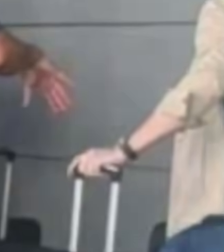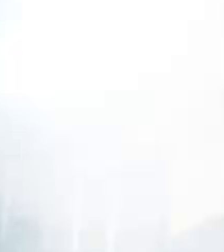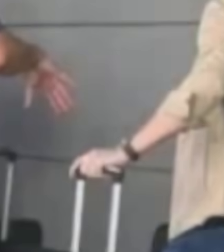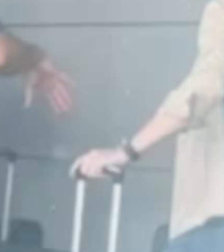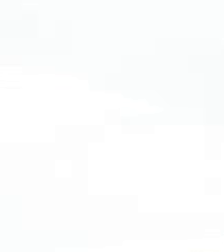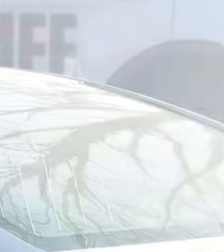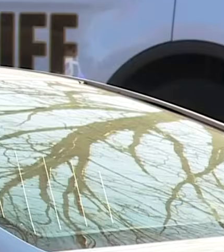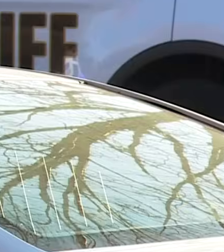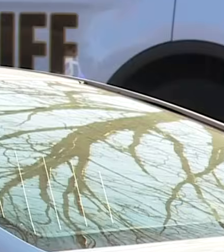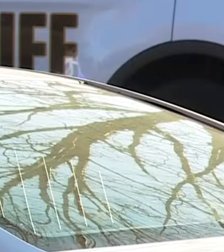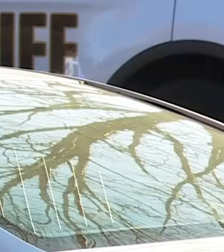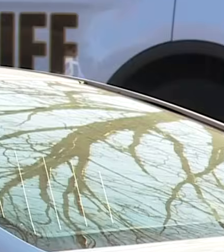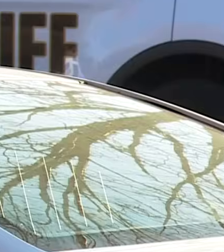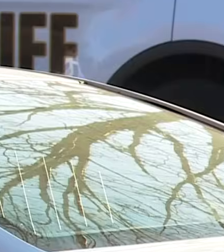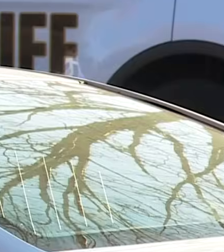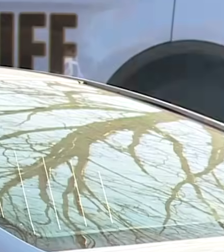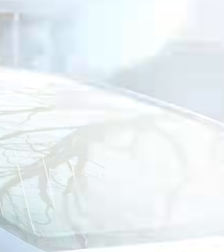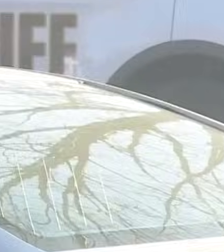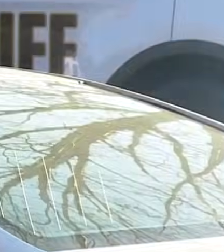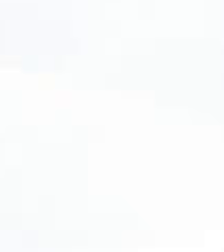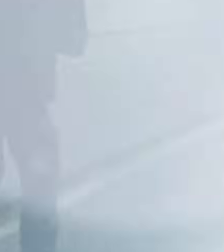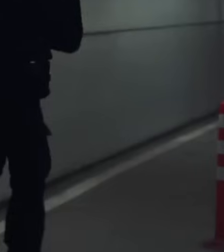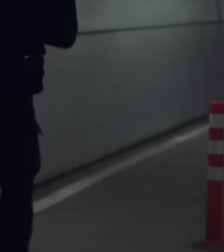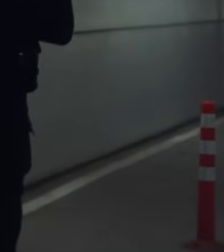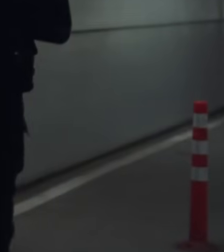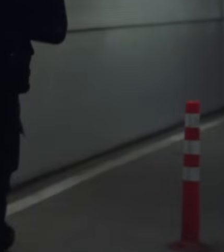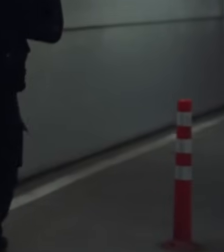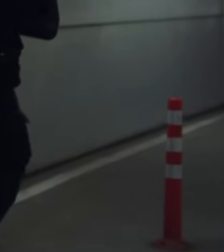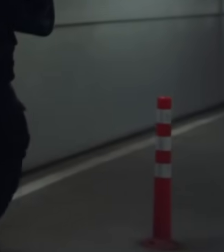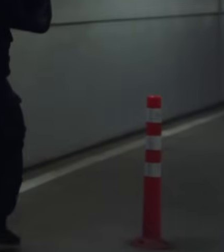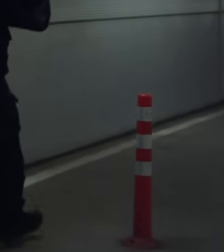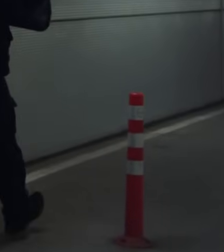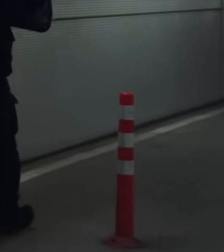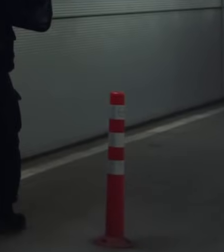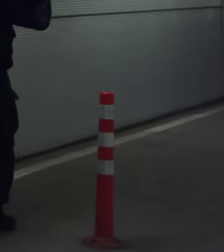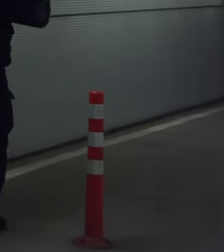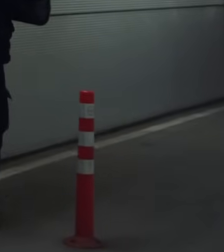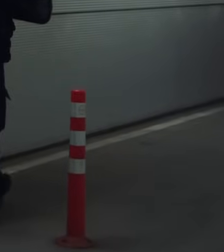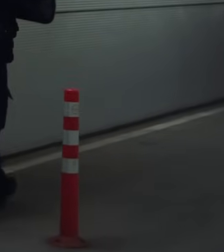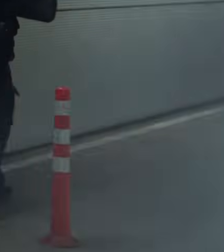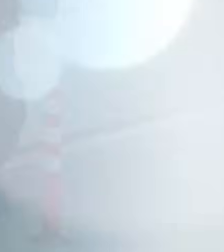especial el traslado hecho a espaldas de México se ha dado días después de que Guzmán aceptó